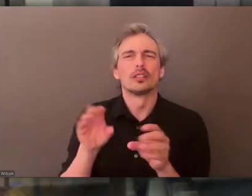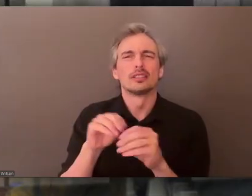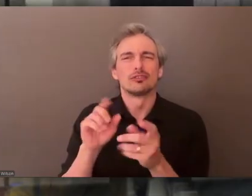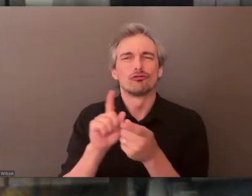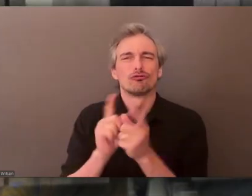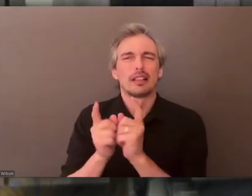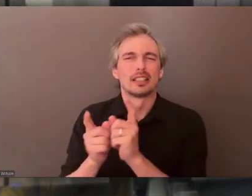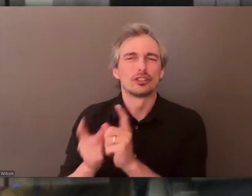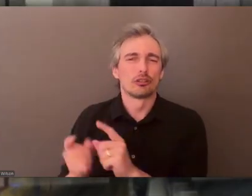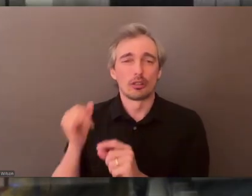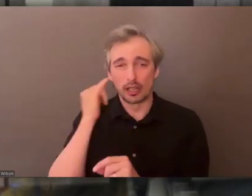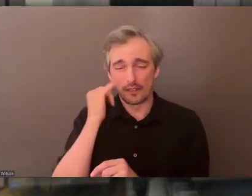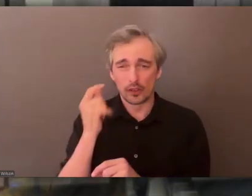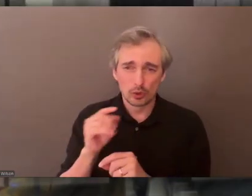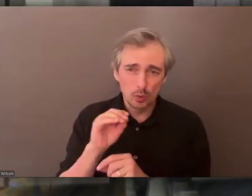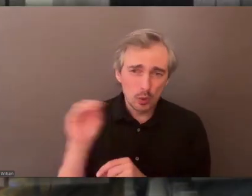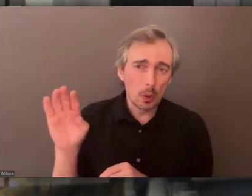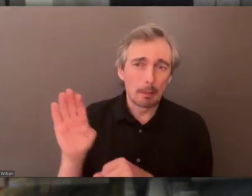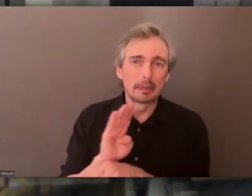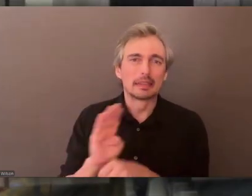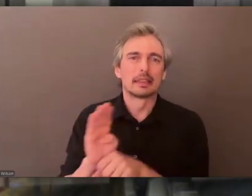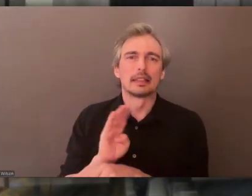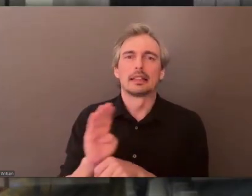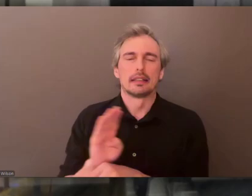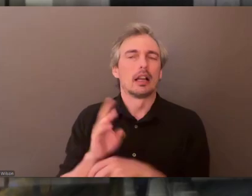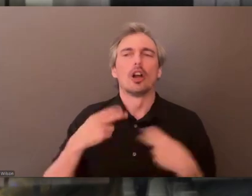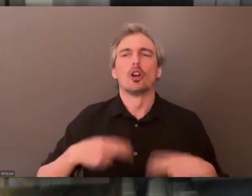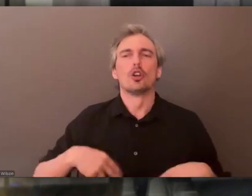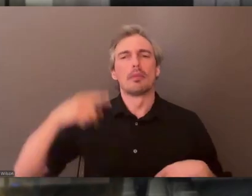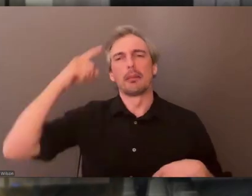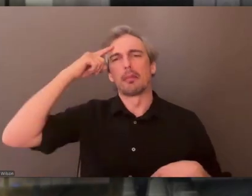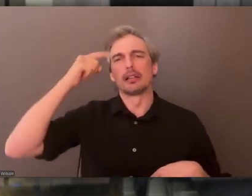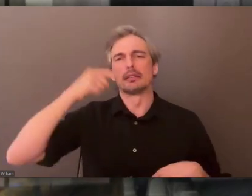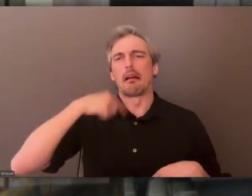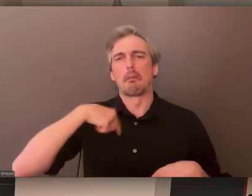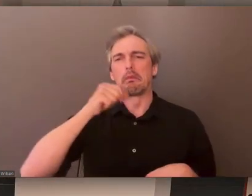そして、説得力のある物語を伝えようとしてい るときに、それが起こるのは避けたいことです。